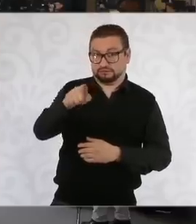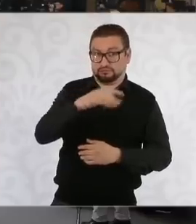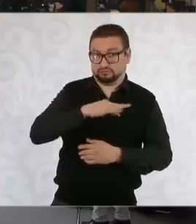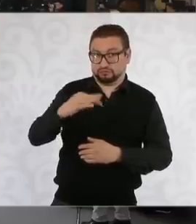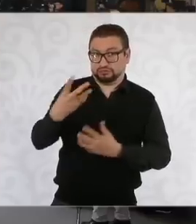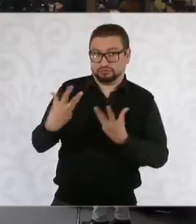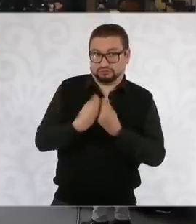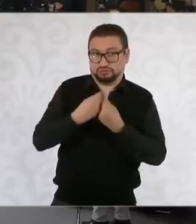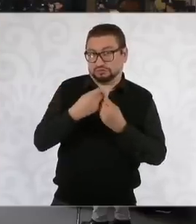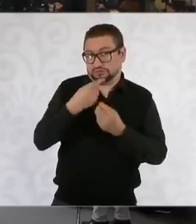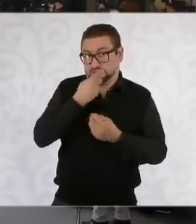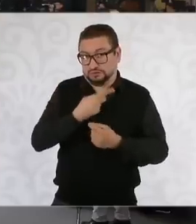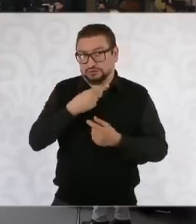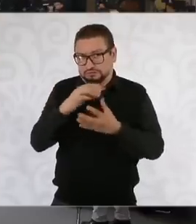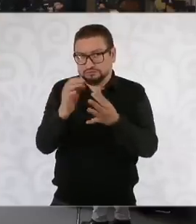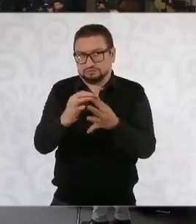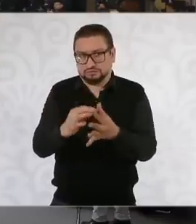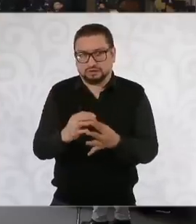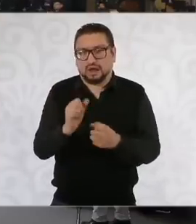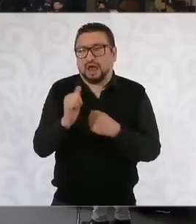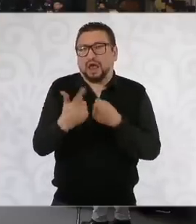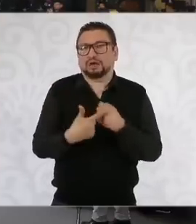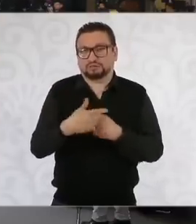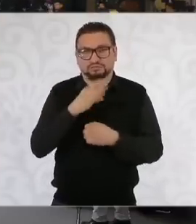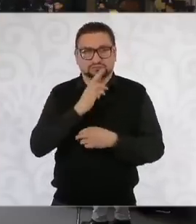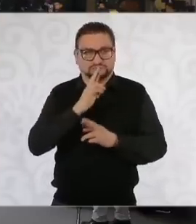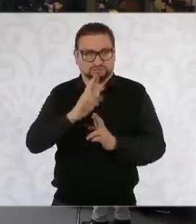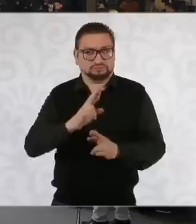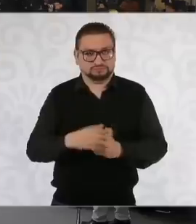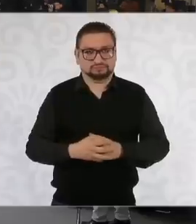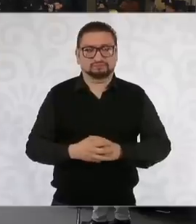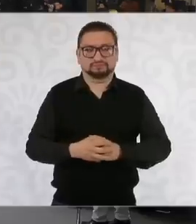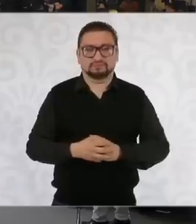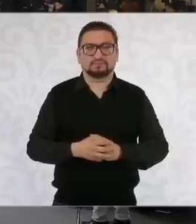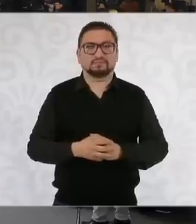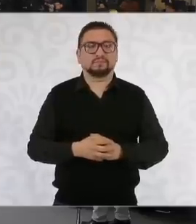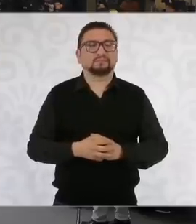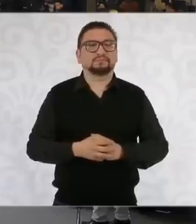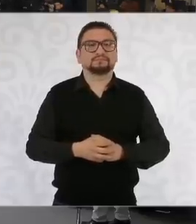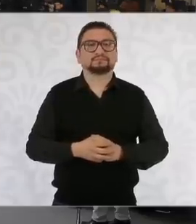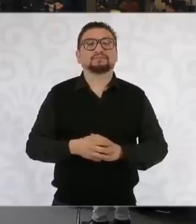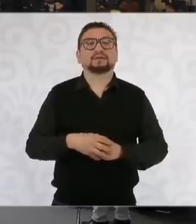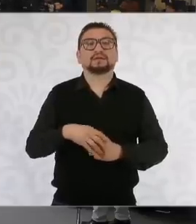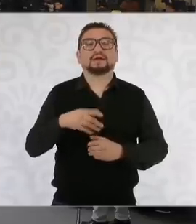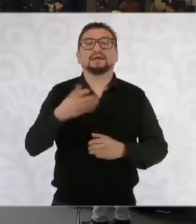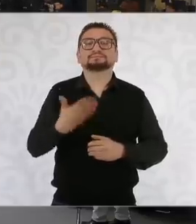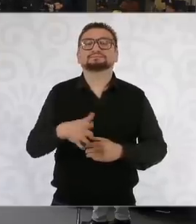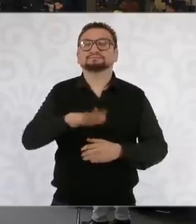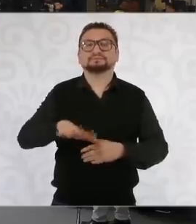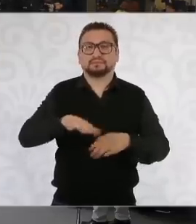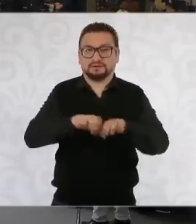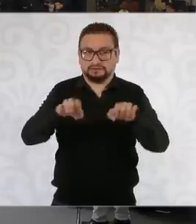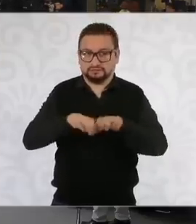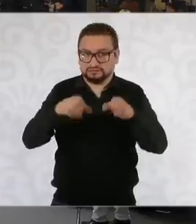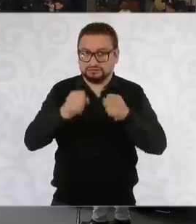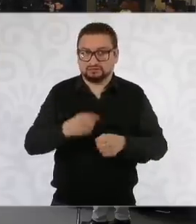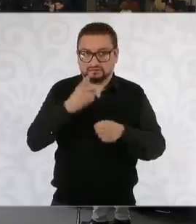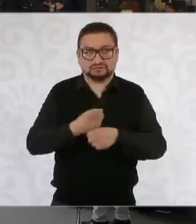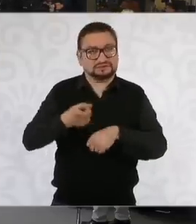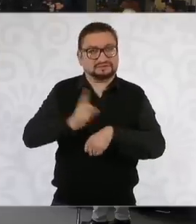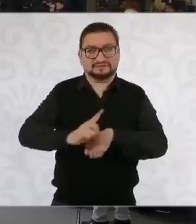me falta alguna eh algo más el gabinete seguridad revisamos todos los días los homicidios dolosos